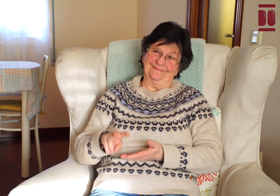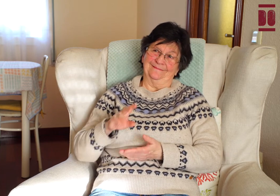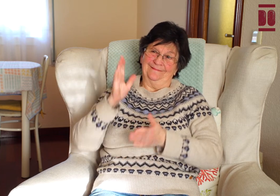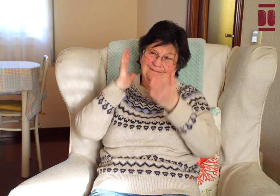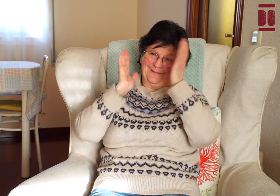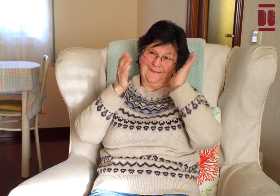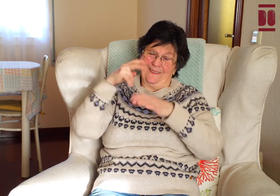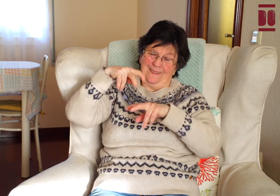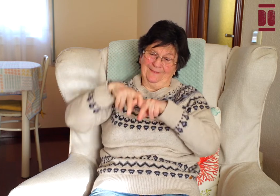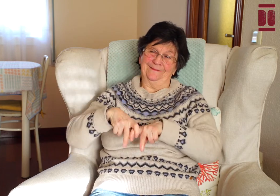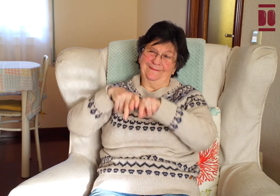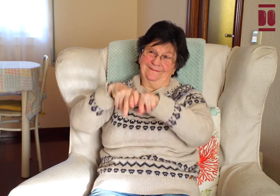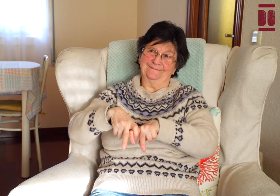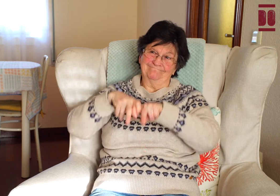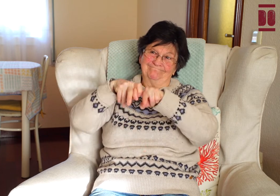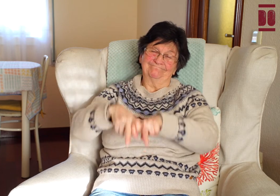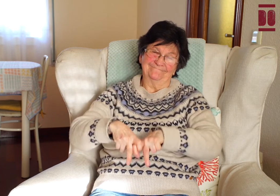Andando o montados en burro